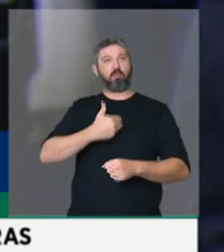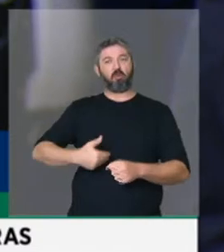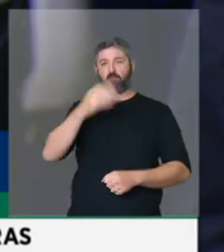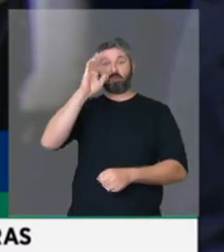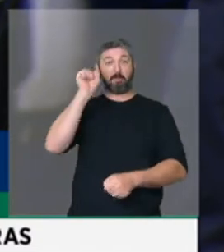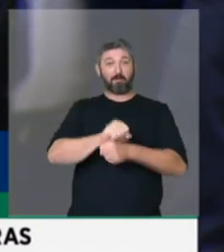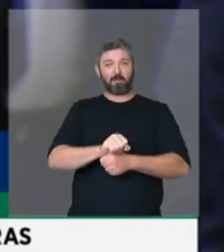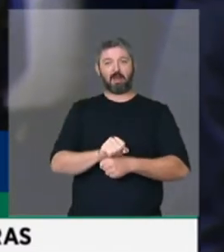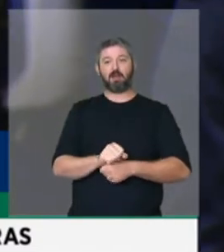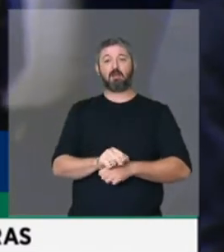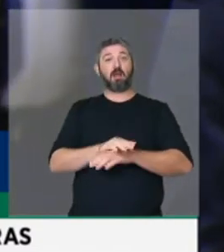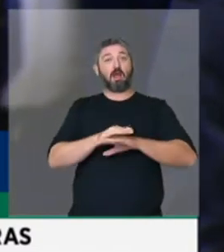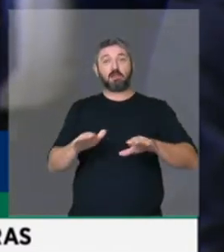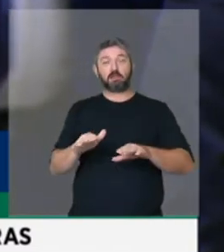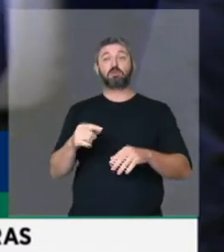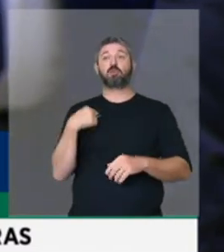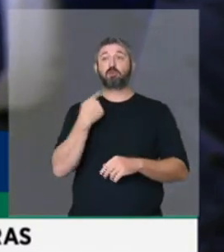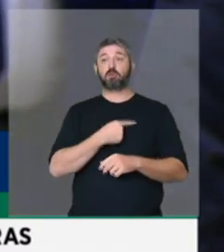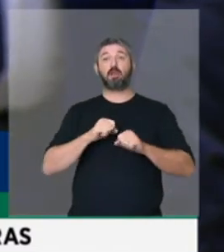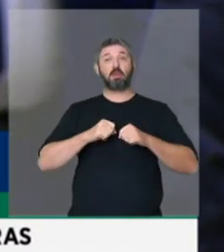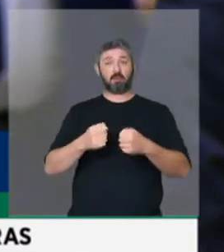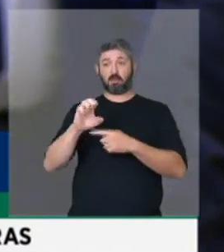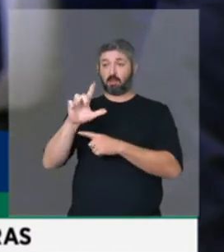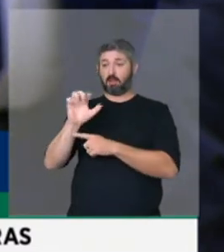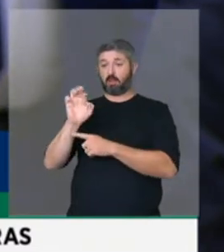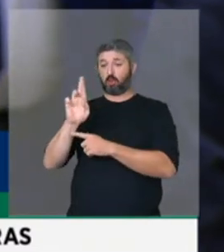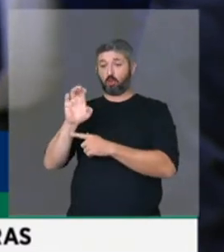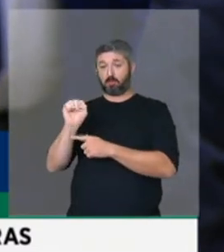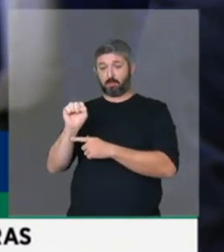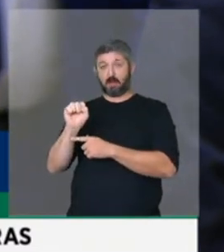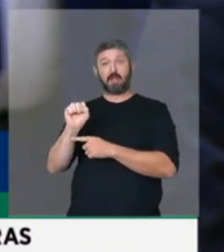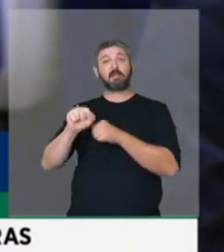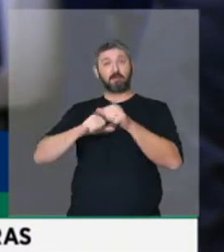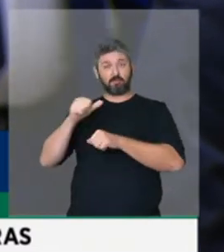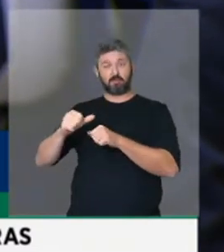PETROBRAS, NÓS QUEREMOS... QUE A CAIXA DEIXE DE SER ESTATAL. A GENTE QUER QUE O BANCO DO BRASIL SEJA VENDIDO